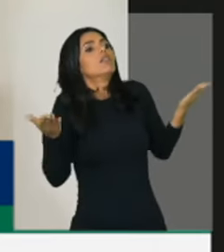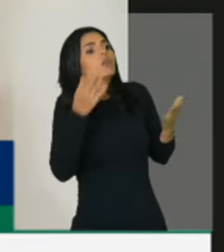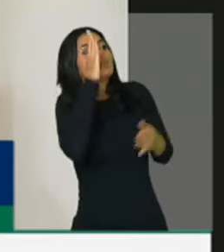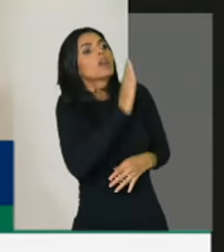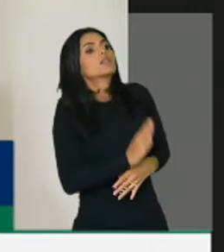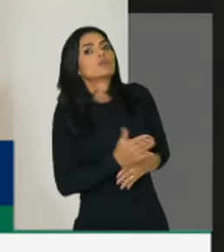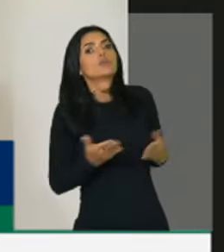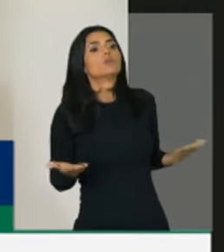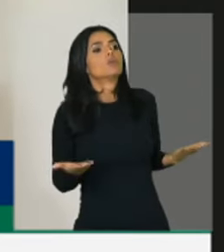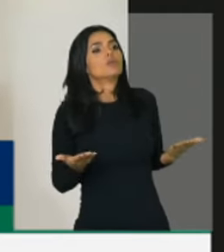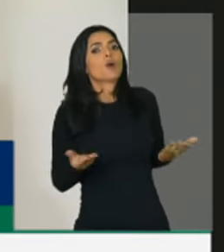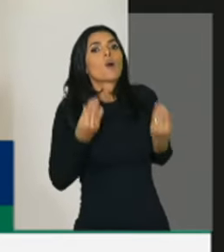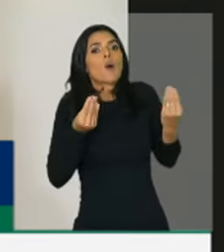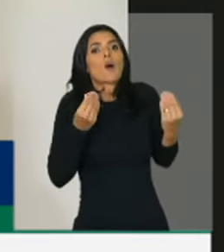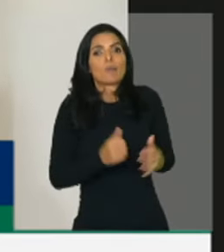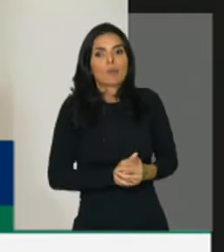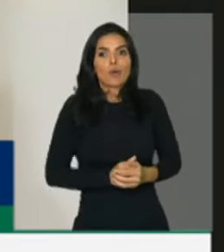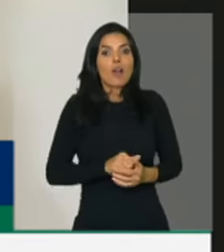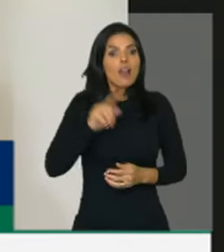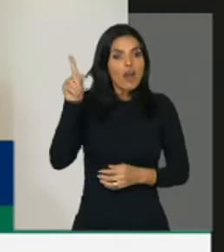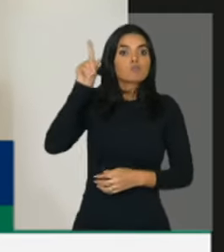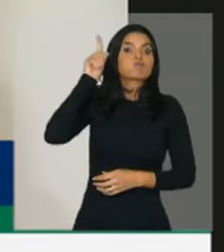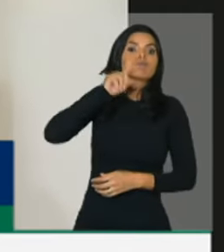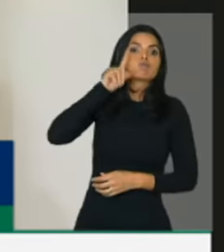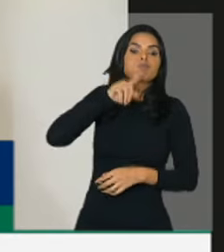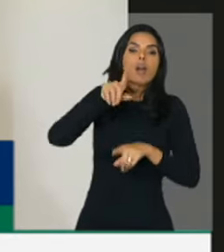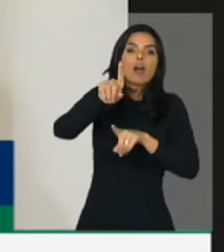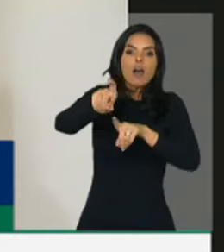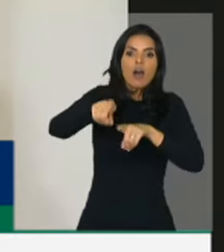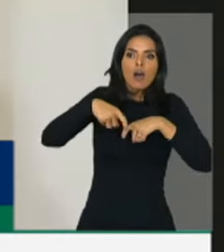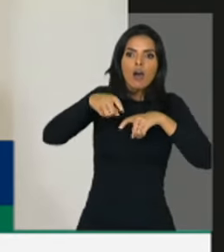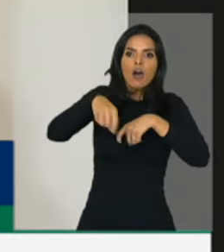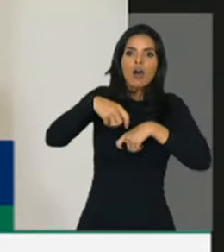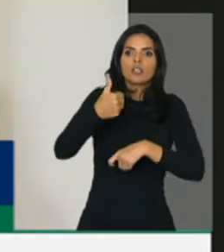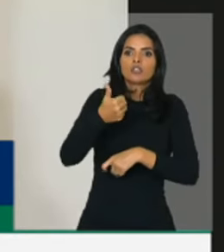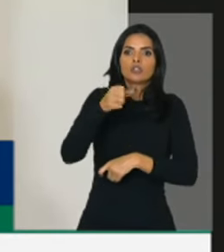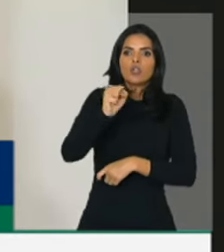ESTADOS UNIDOS, CULTIVA 18,3 NO AGRONEGÓCIO. A CHINA 17,7.